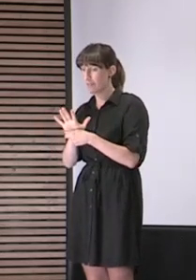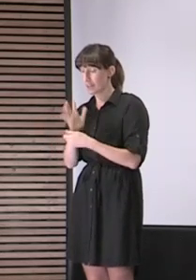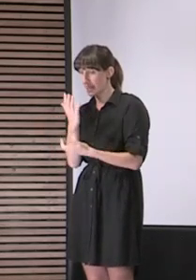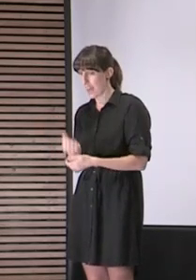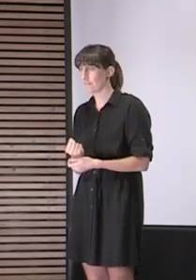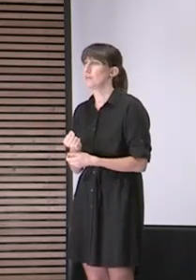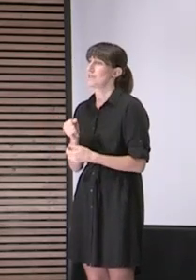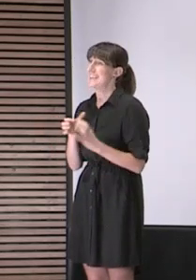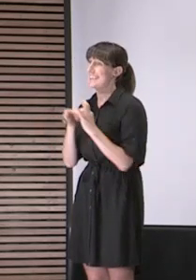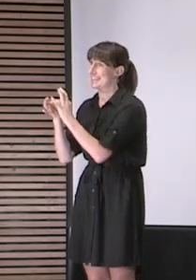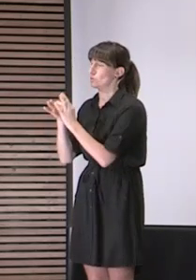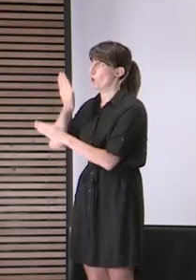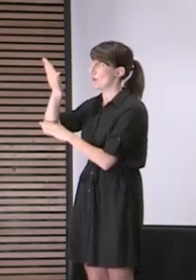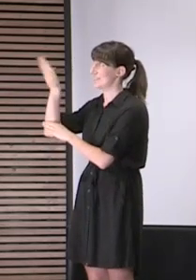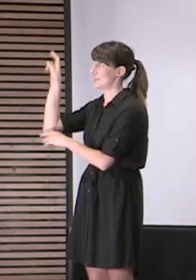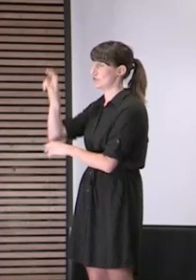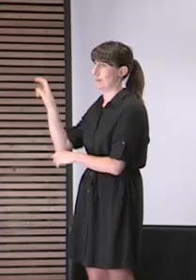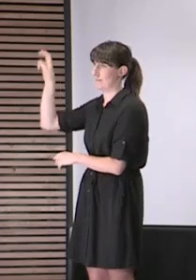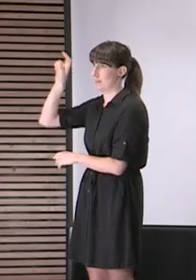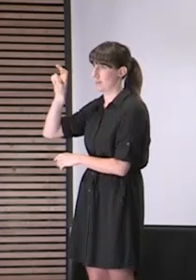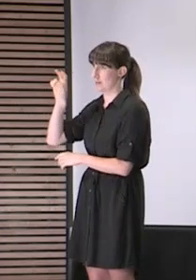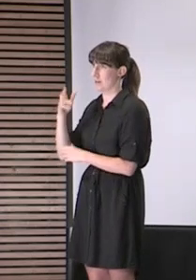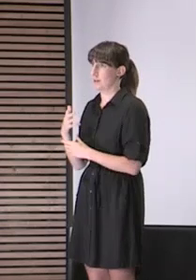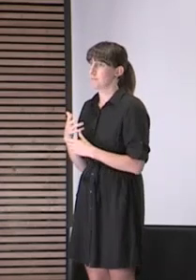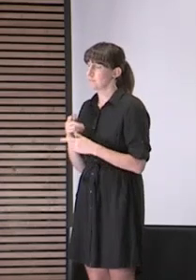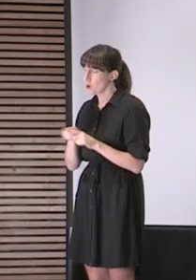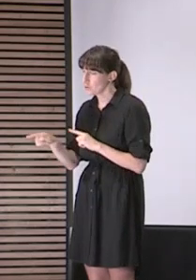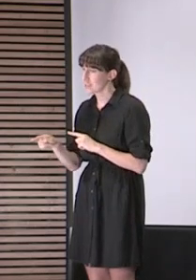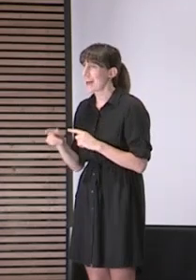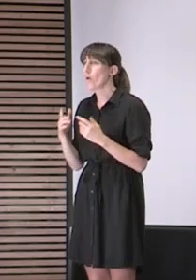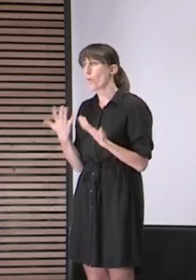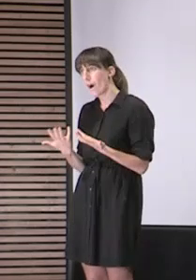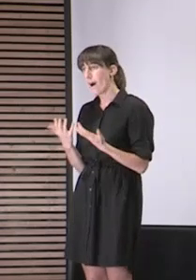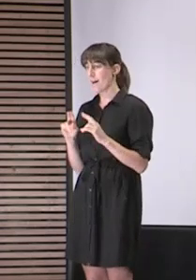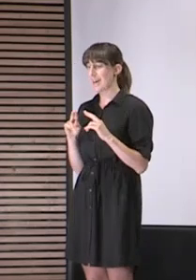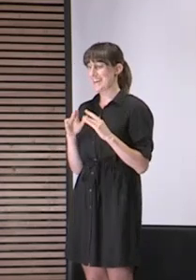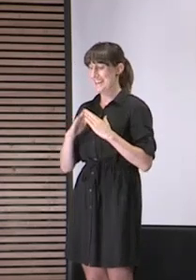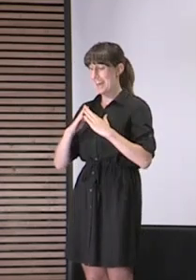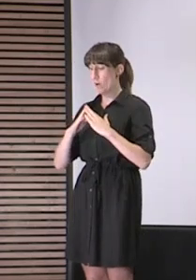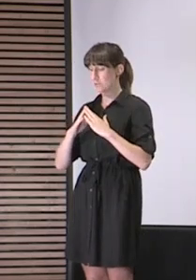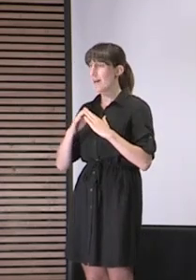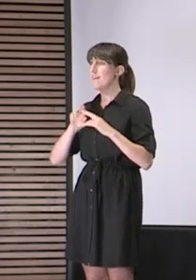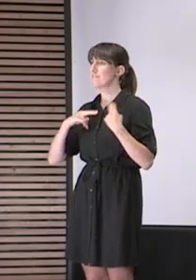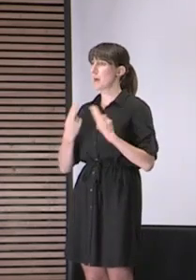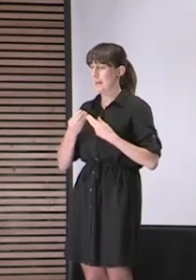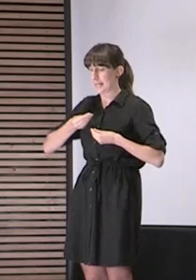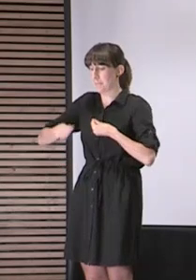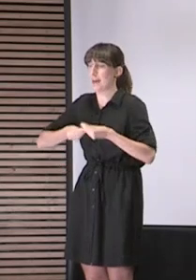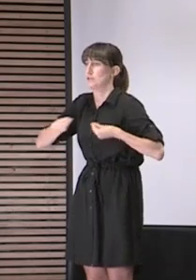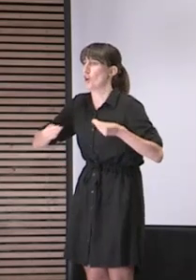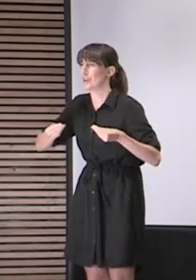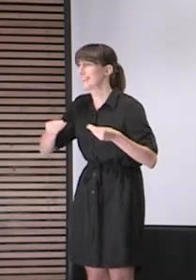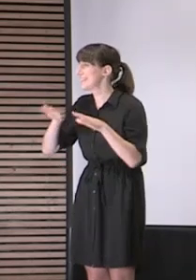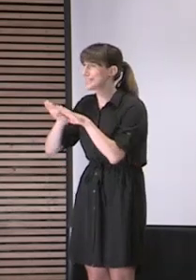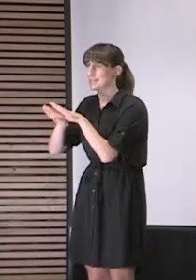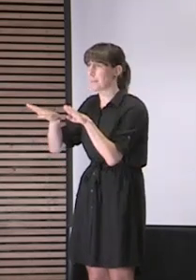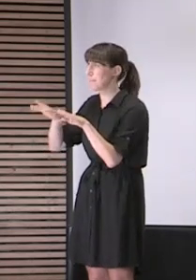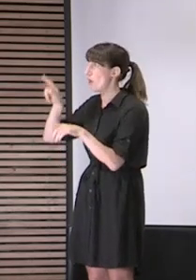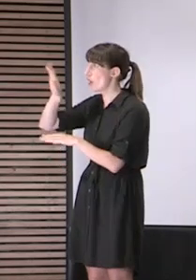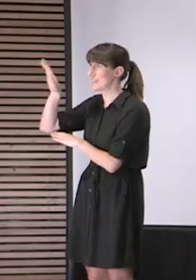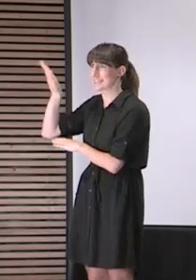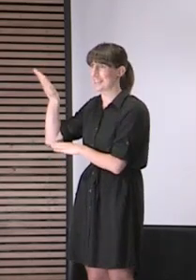positividad ha disminuido